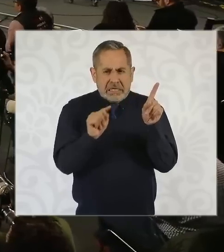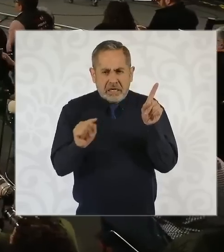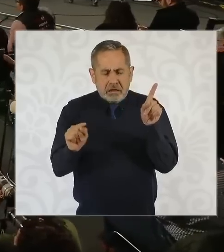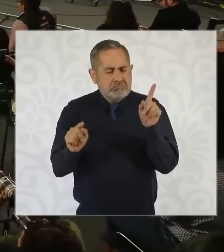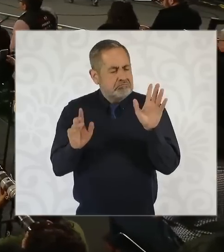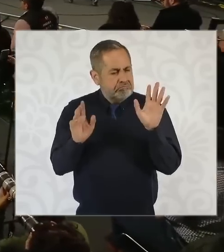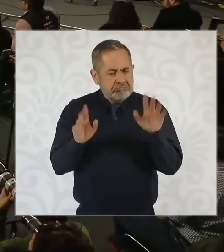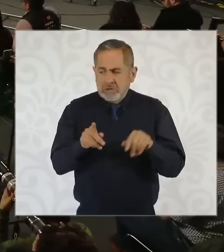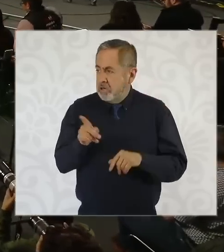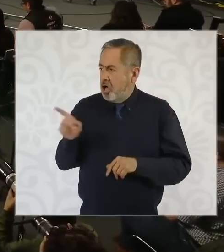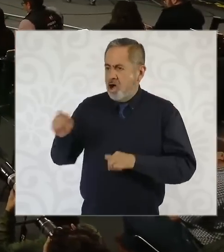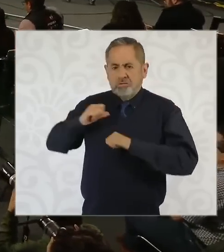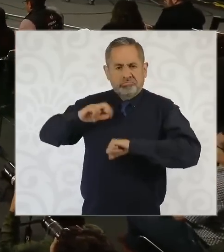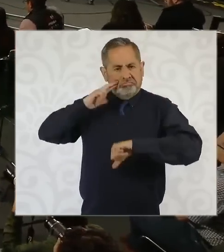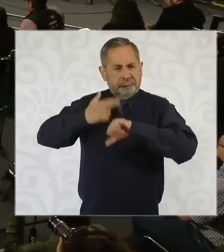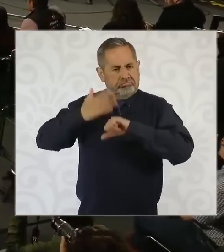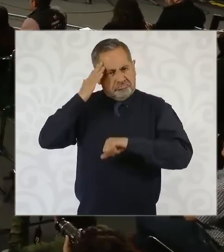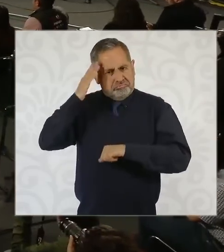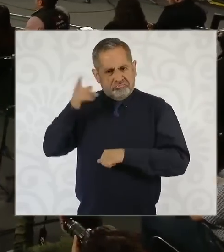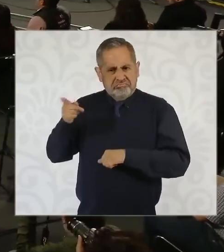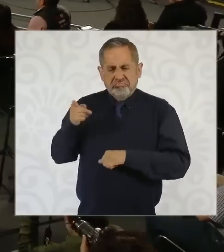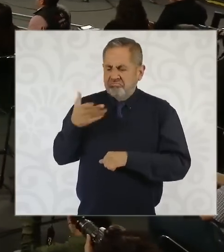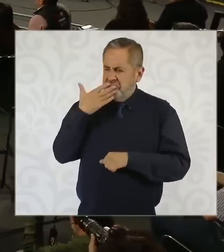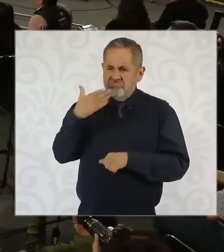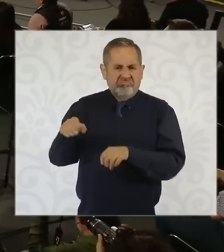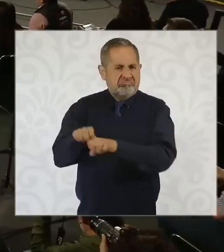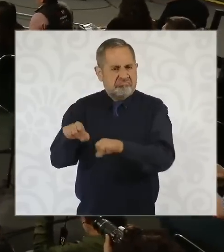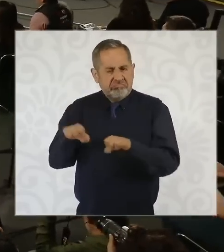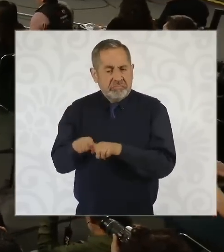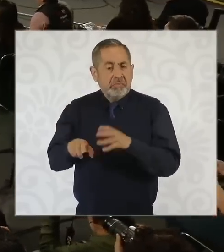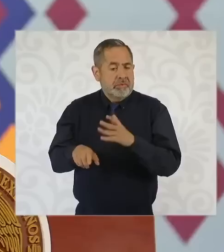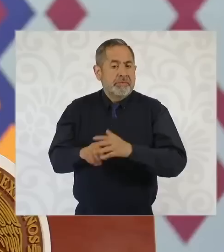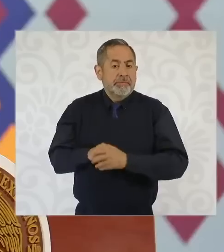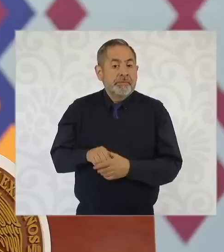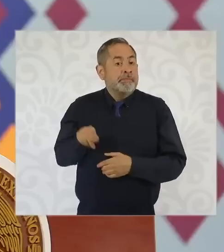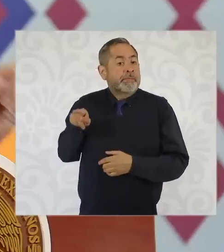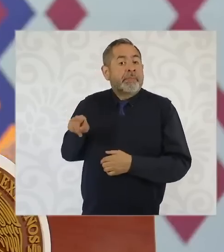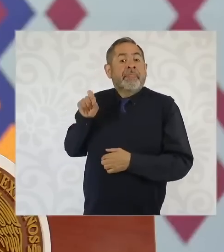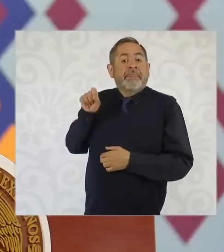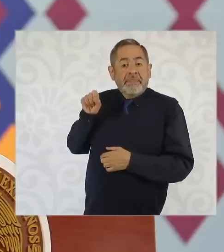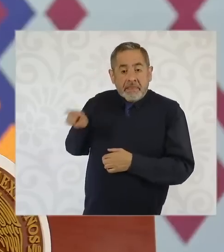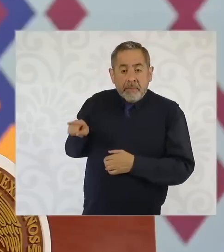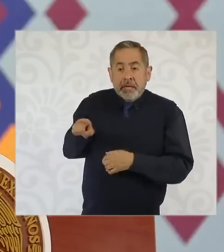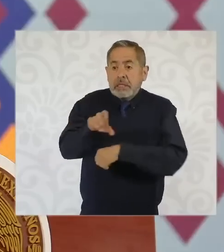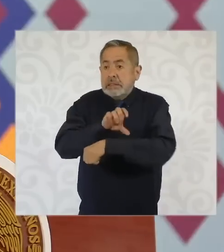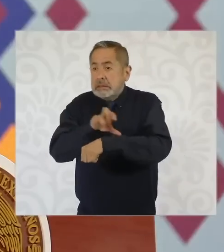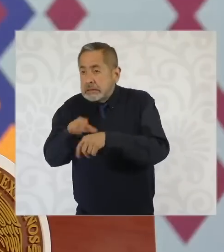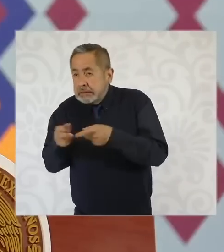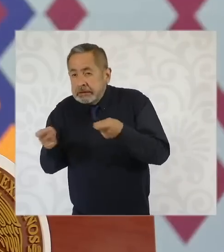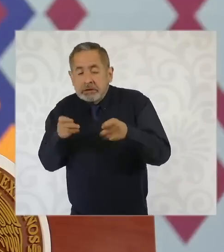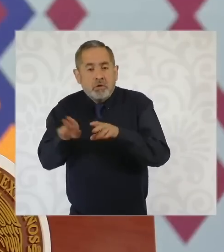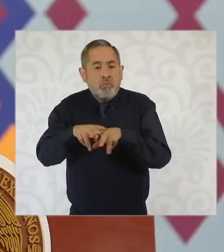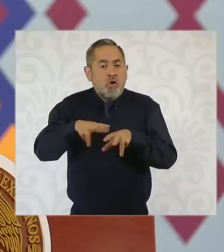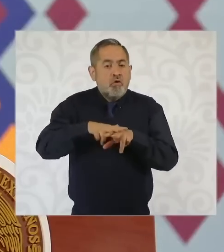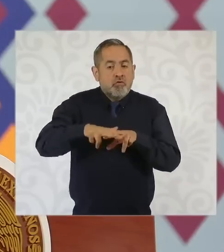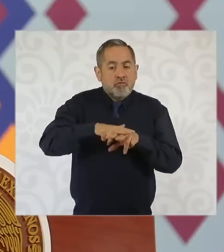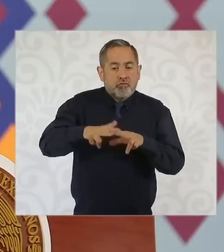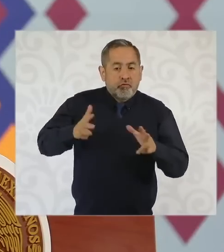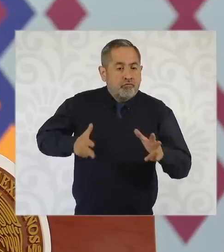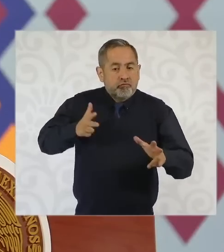Jesús al frente Recuerden que ellos también están coordinando la construcción de los ferrocarriles y